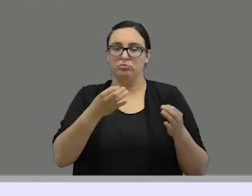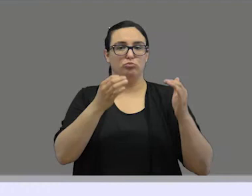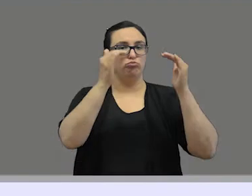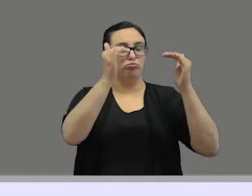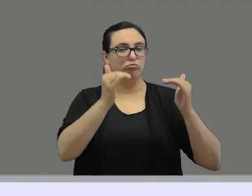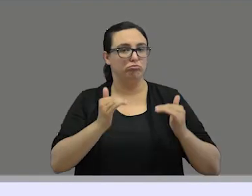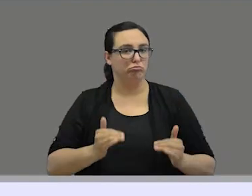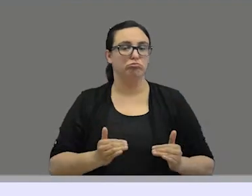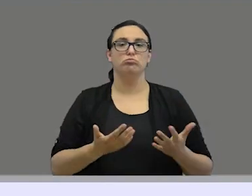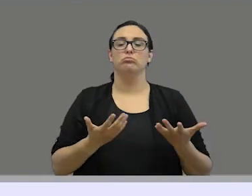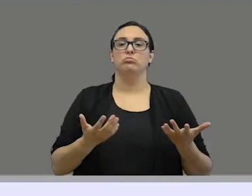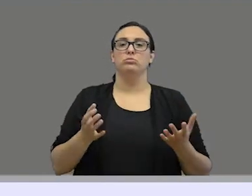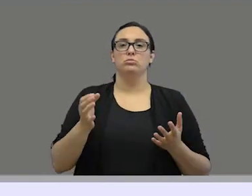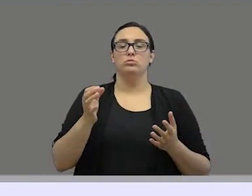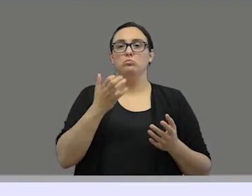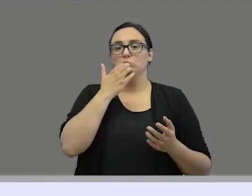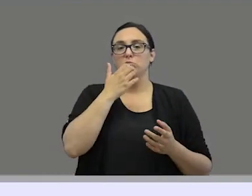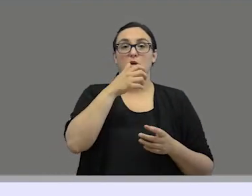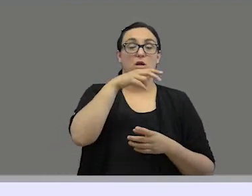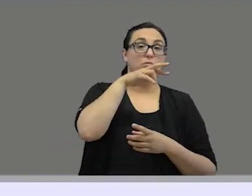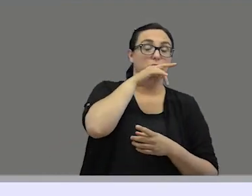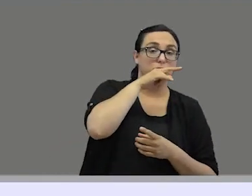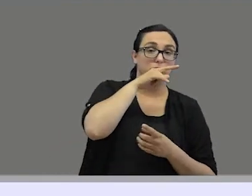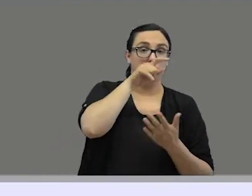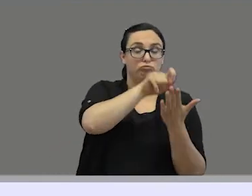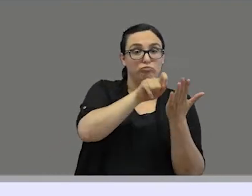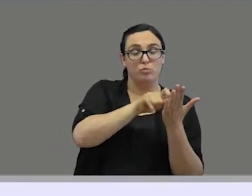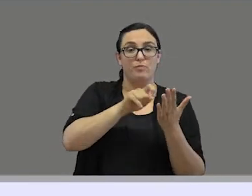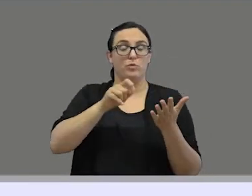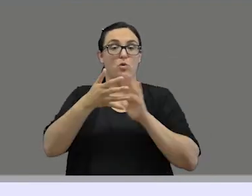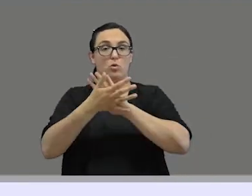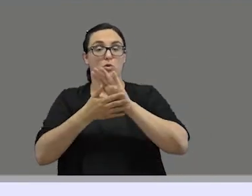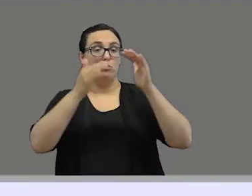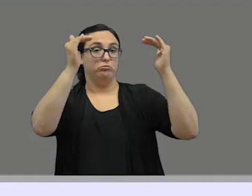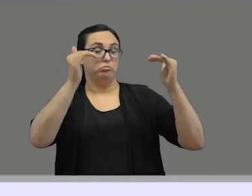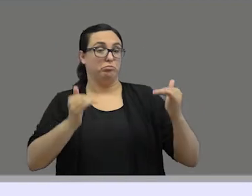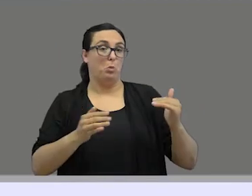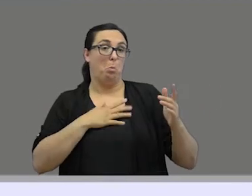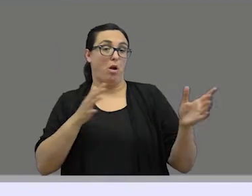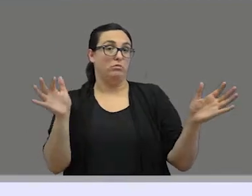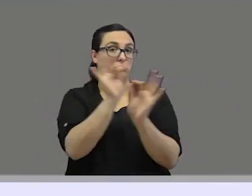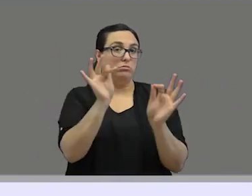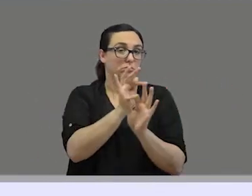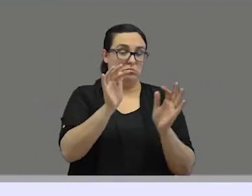in gesprochener Sprache oder in Gebärdensprache sehr unterschiedlich in ihrer Reihenfolge oder Qualität ausfallen.